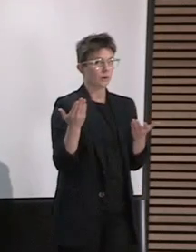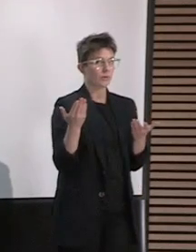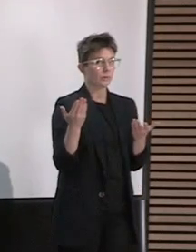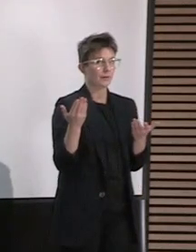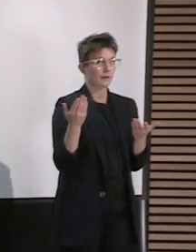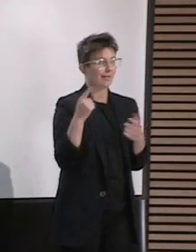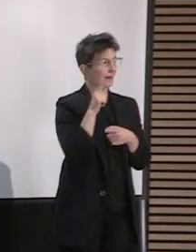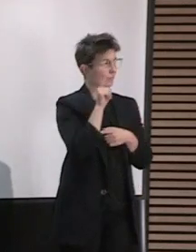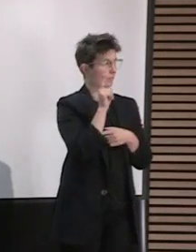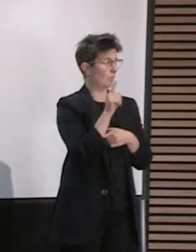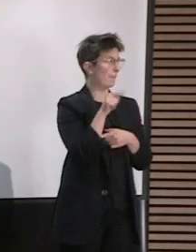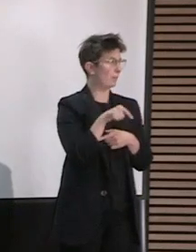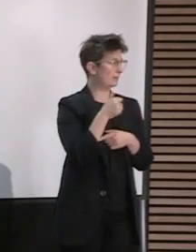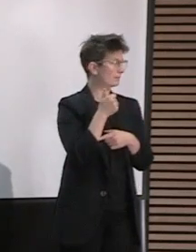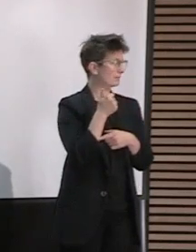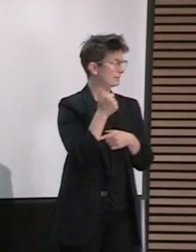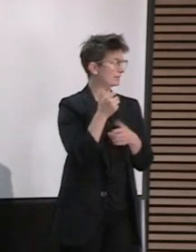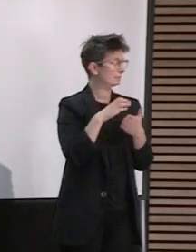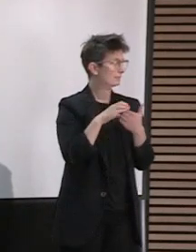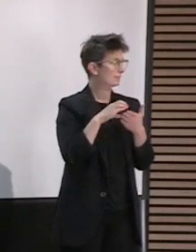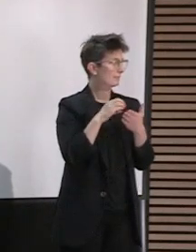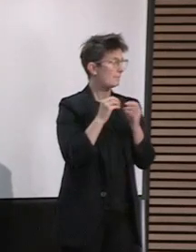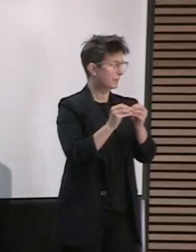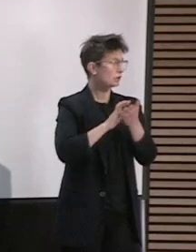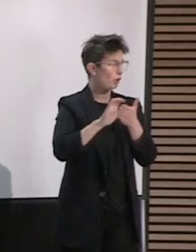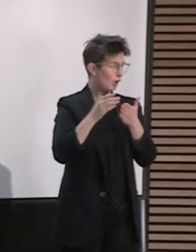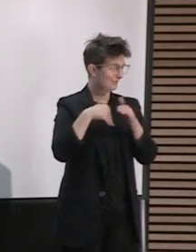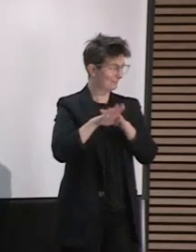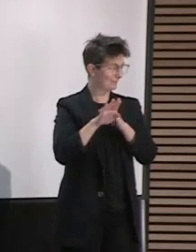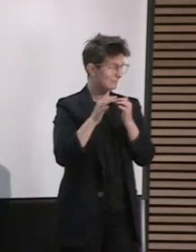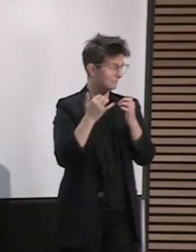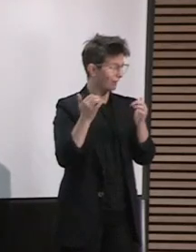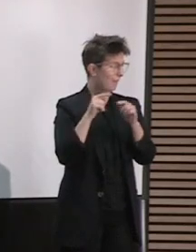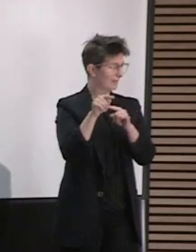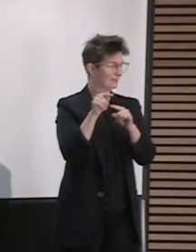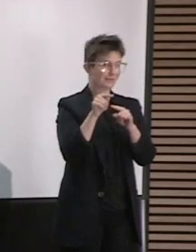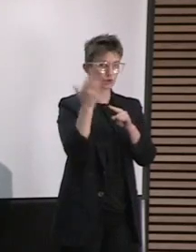taatau ki te hapori mo te aha o raatau kei te haere tonu nga hiahia.